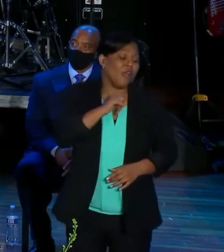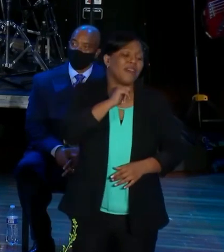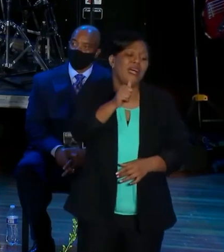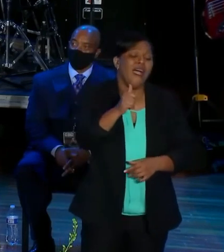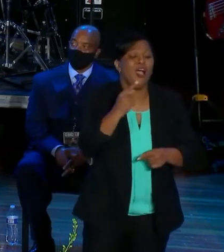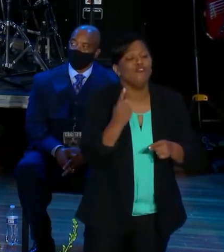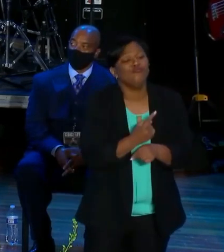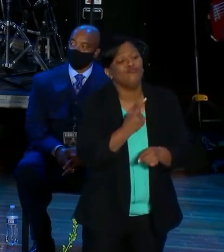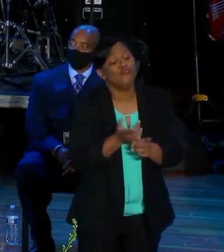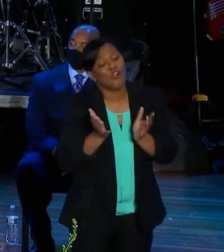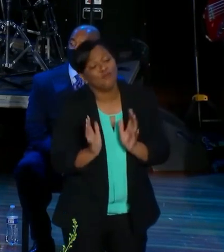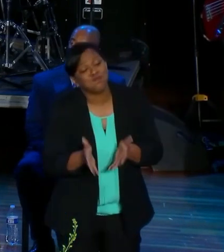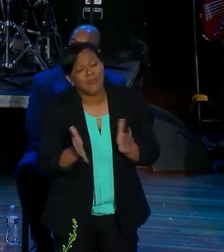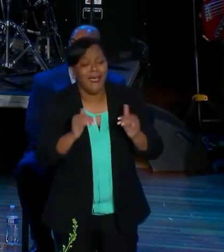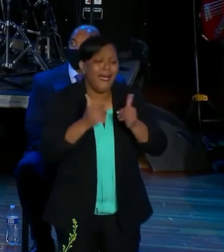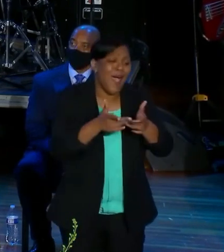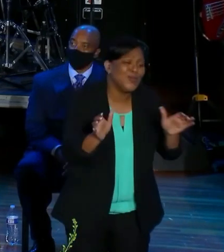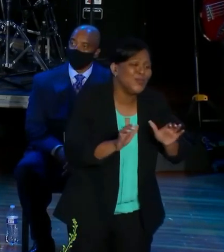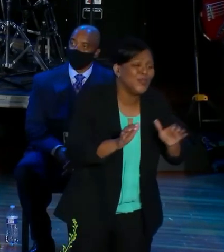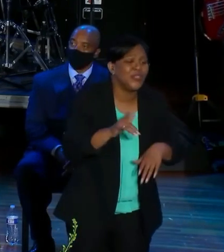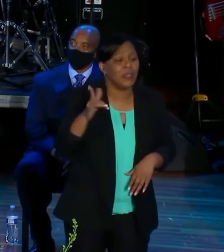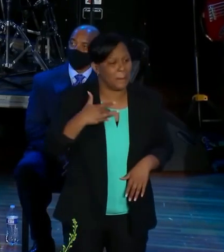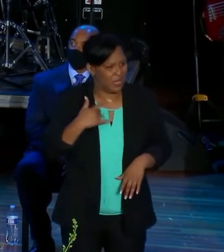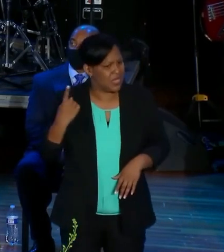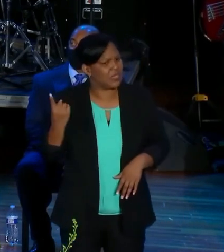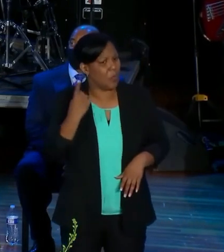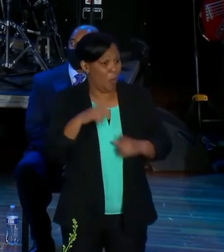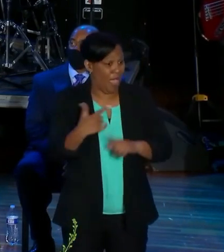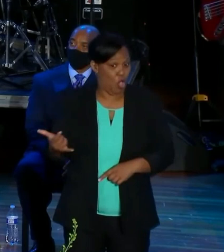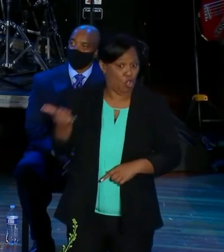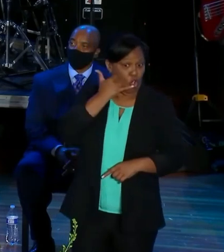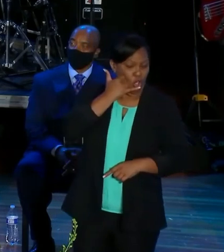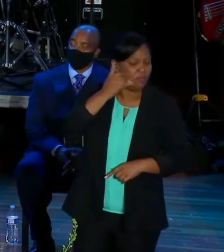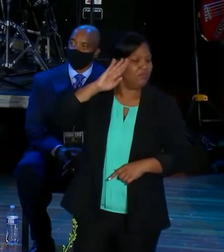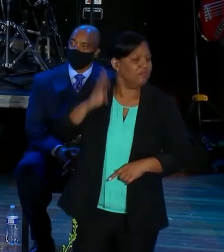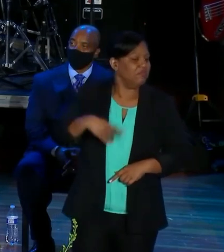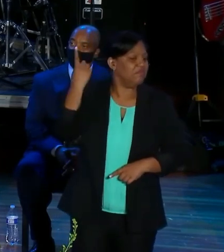Det är vanligtvis för att något har hänt och han vill veta om vi är villiga att sätta oss in i det